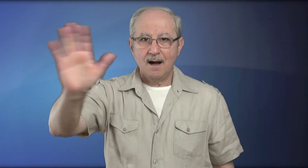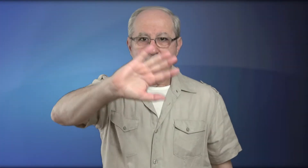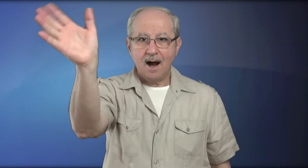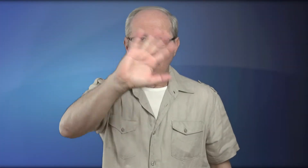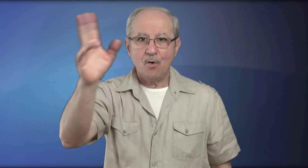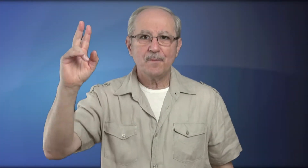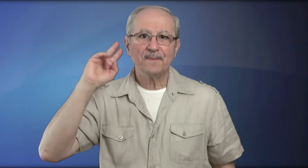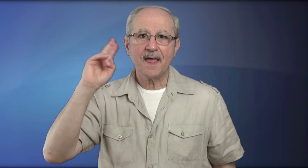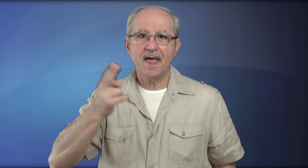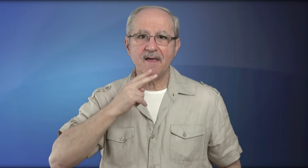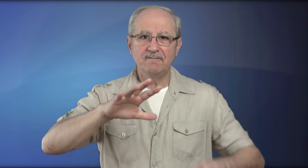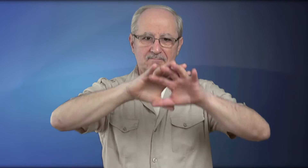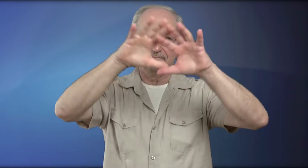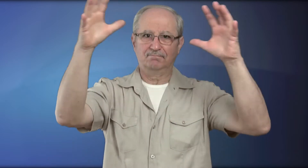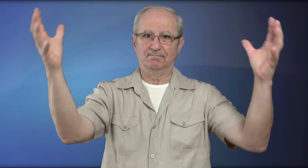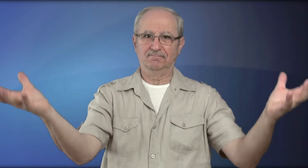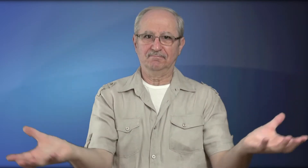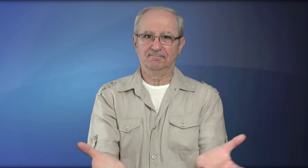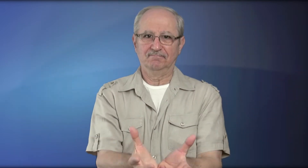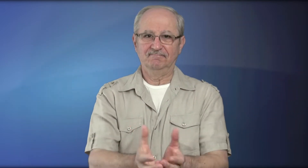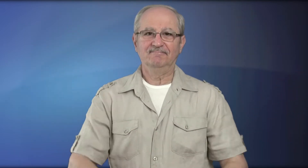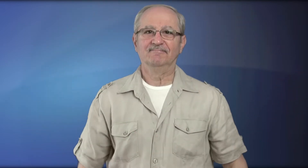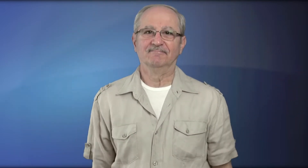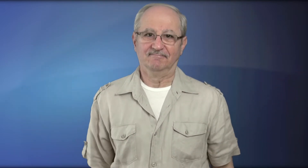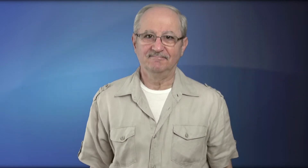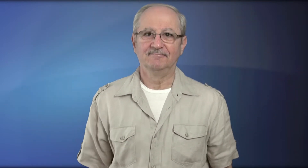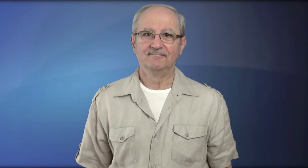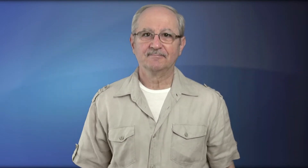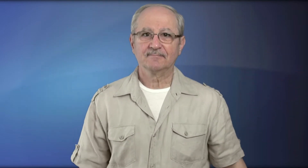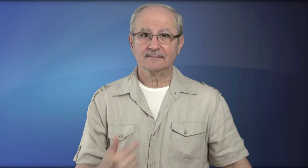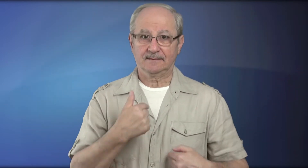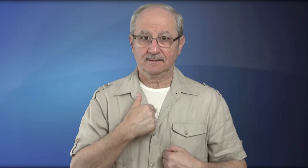Hallo an alle gehörlosen